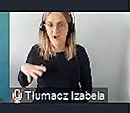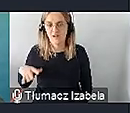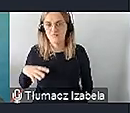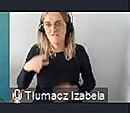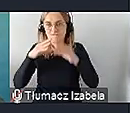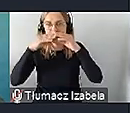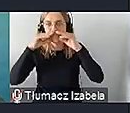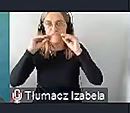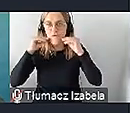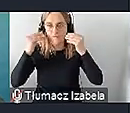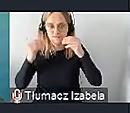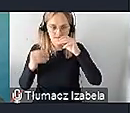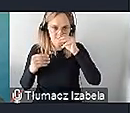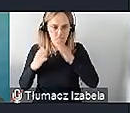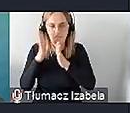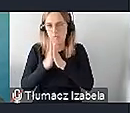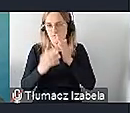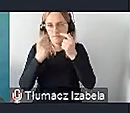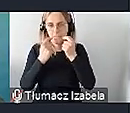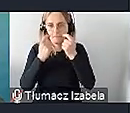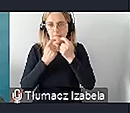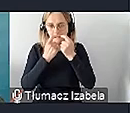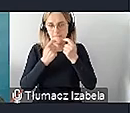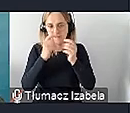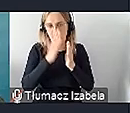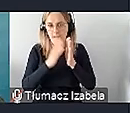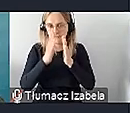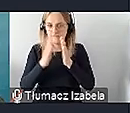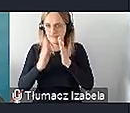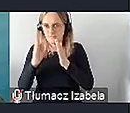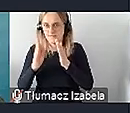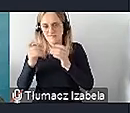Narysujemy sobie wąsy jako takie proste kreseczki, troszkę pozawijane.